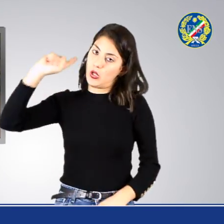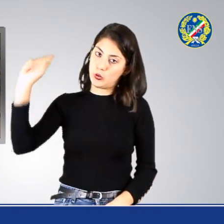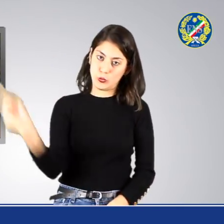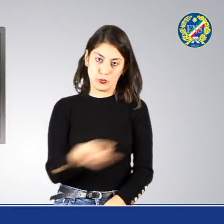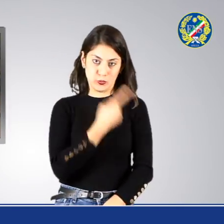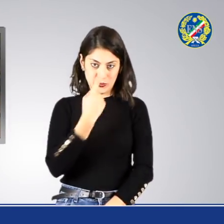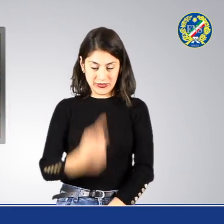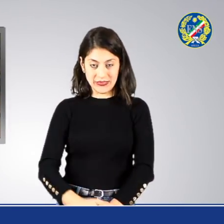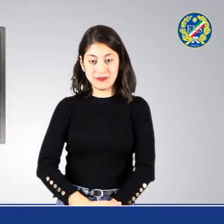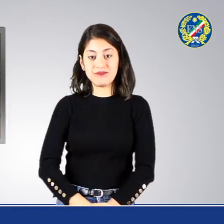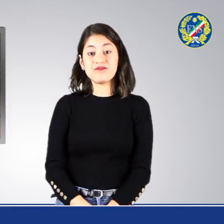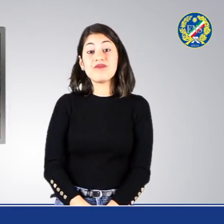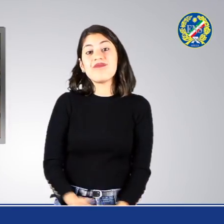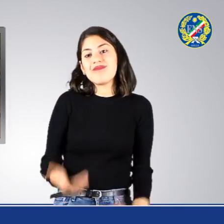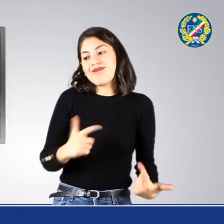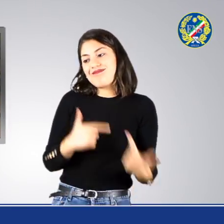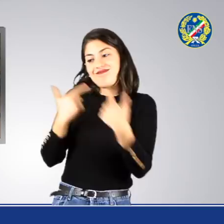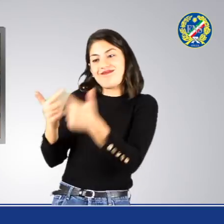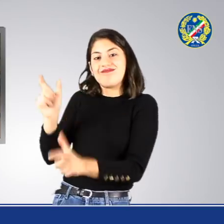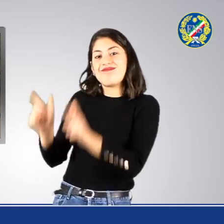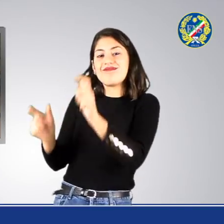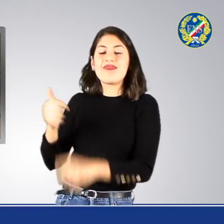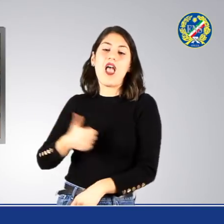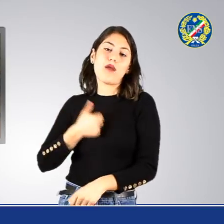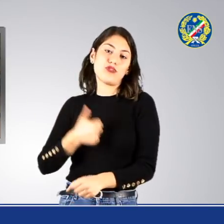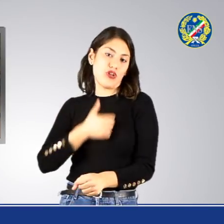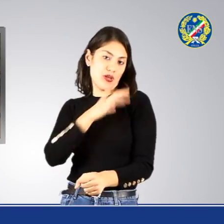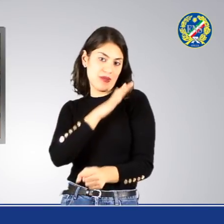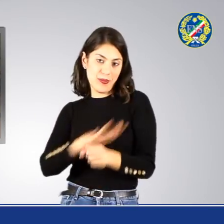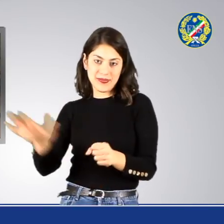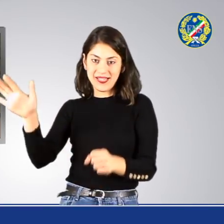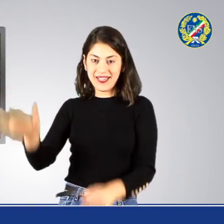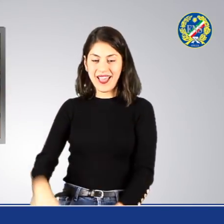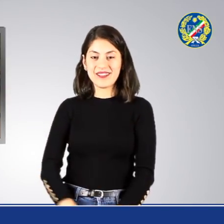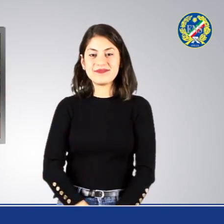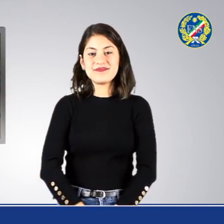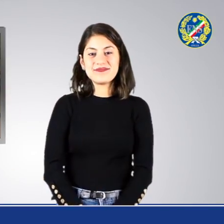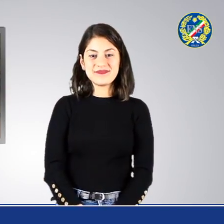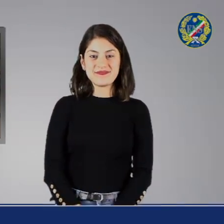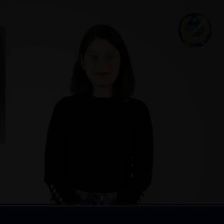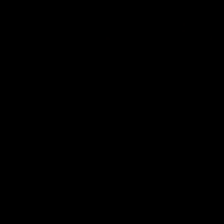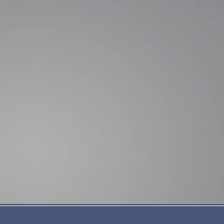sostenere un esame specialistico, accedere ai servizi di pronto soccorso possano essere svolti in piena autonomia e con pari dignità.